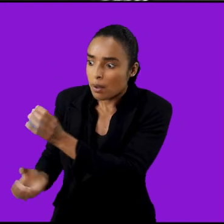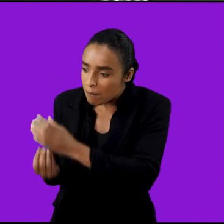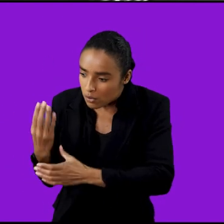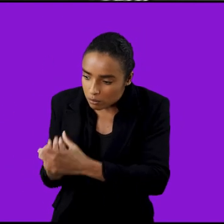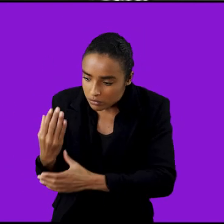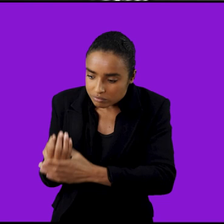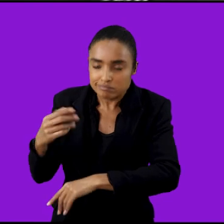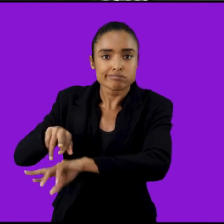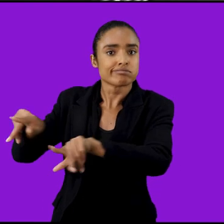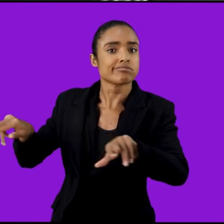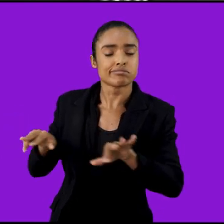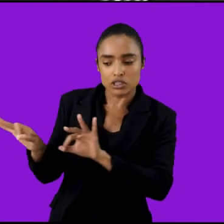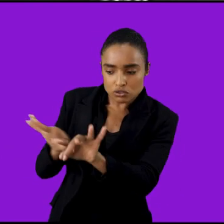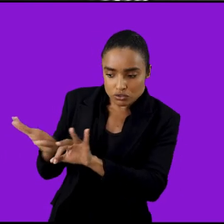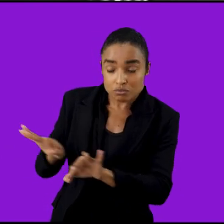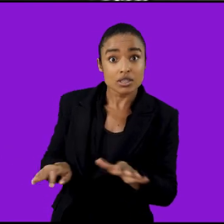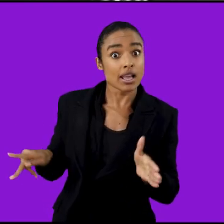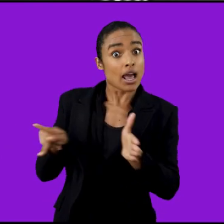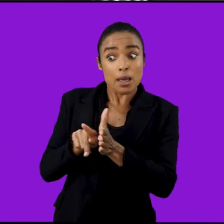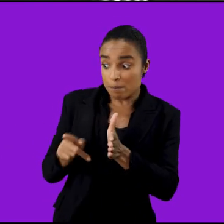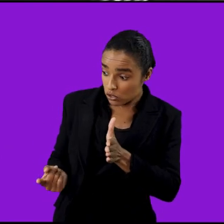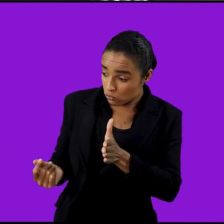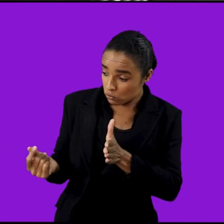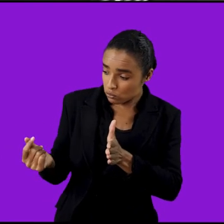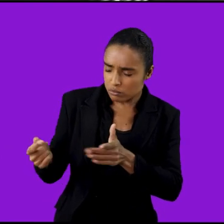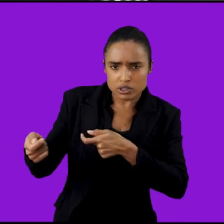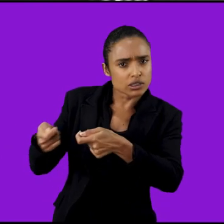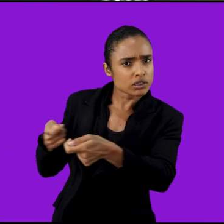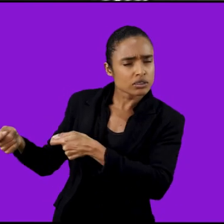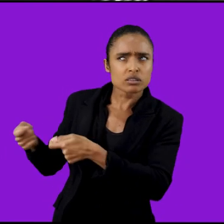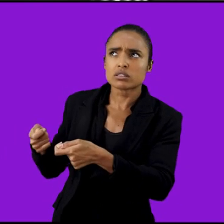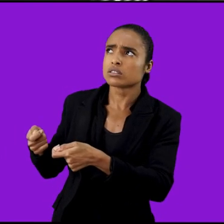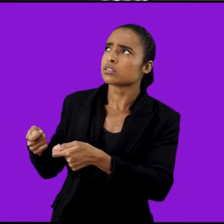que cada um pudesse produzir alguma coisa. E aí a partir daí eles criaram uma moeda